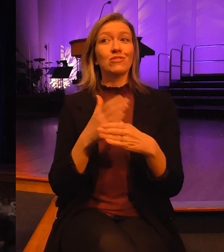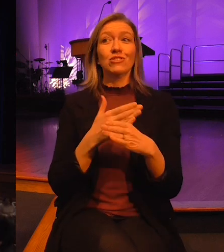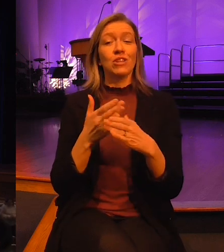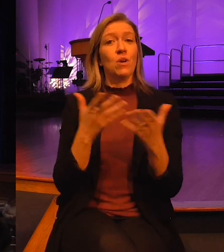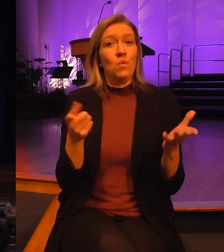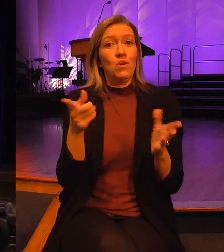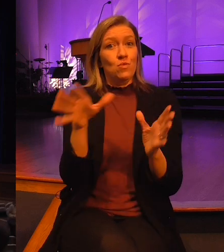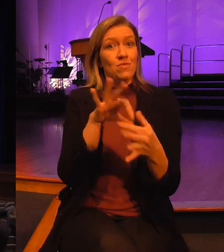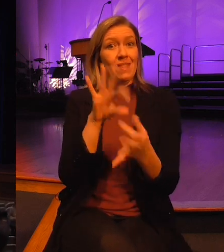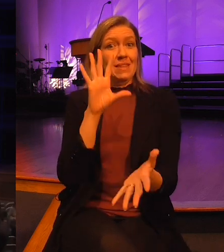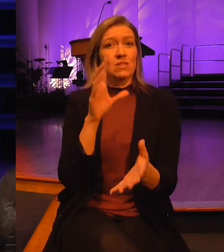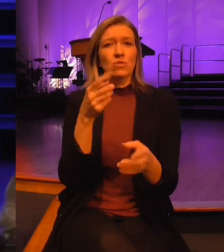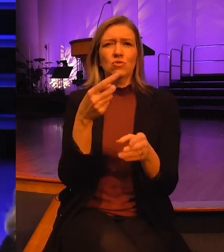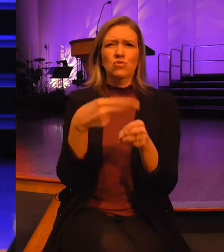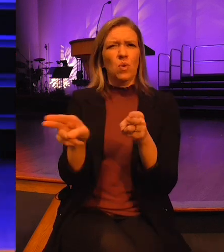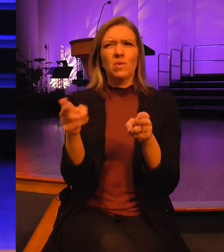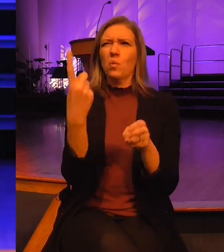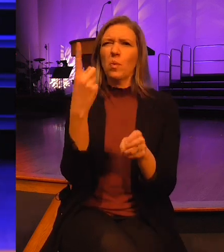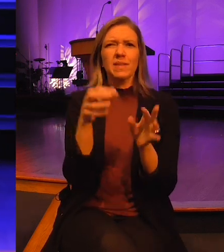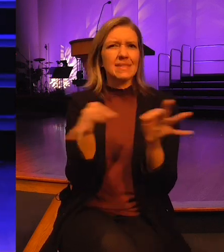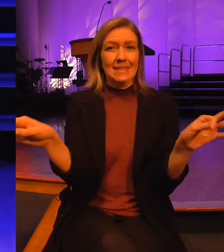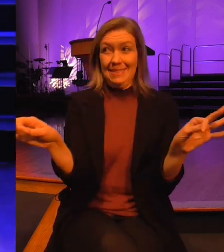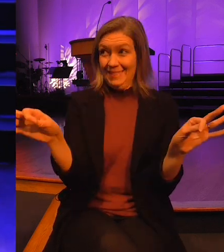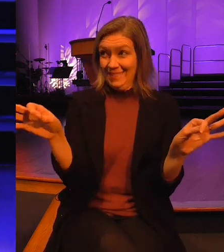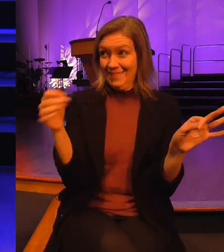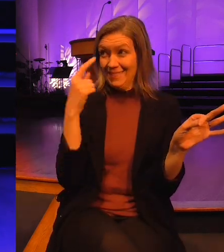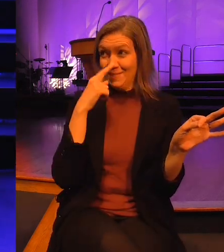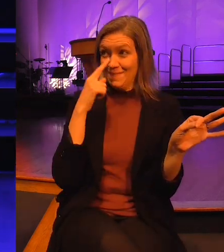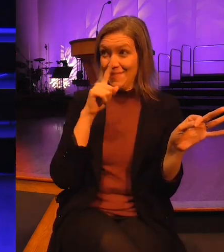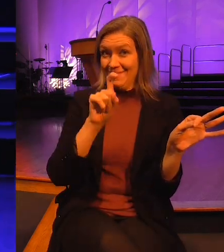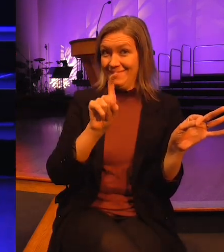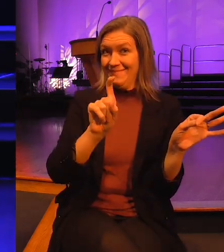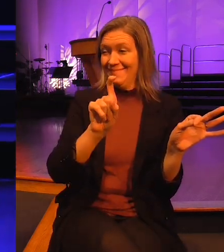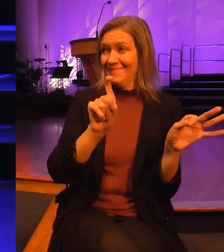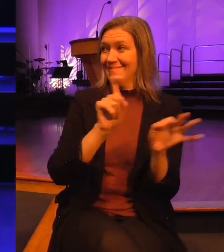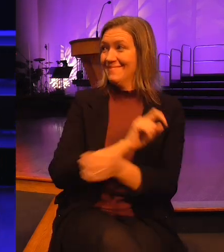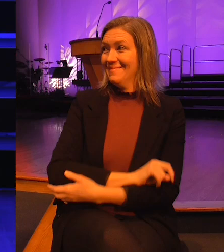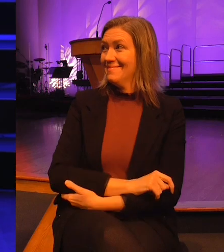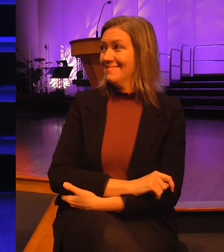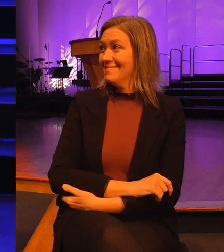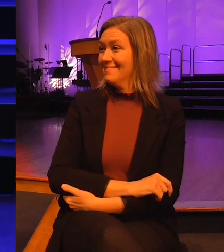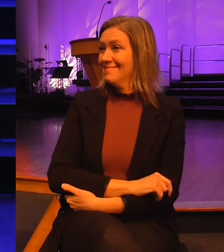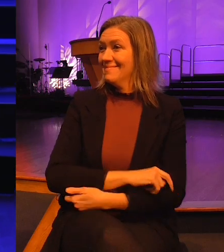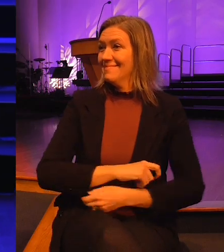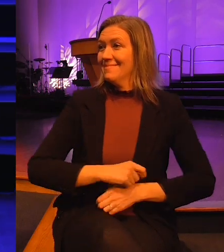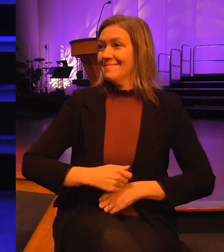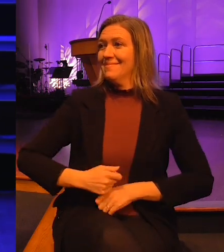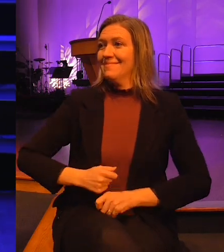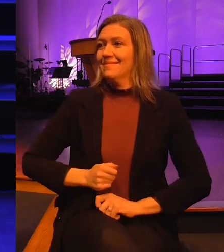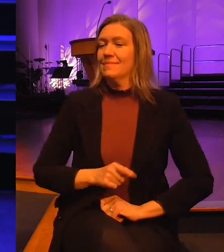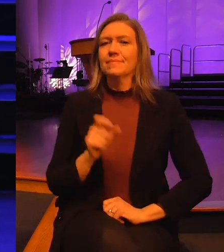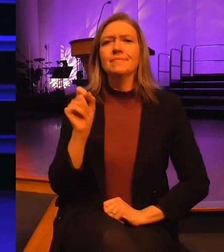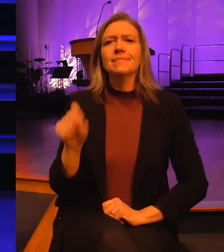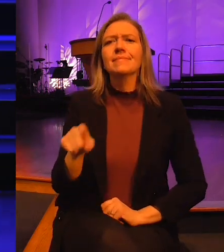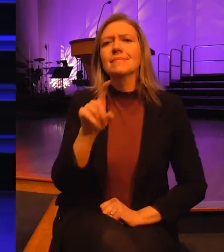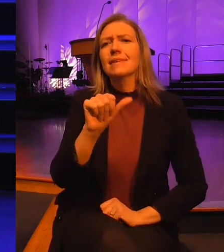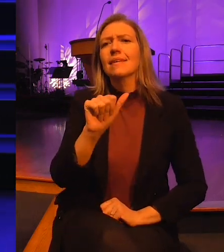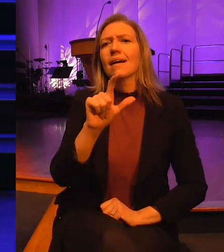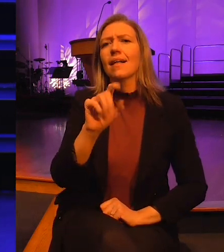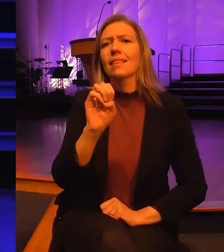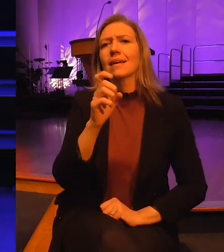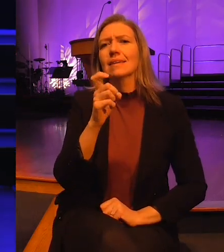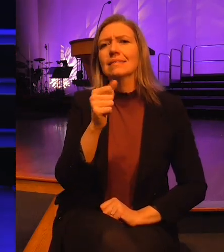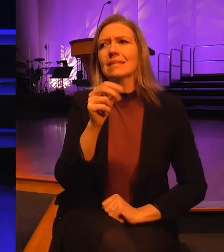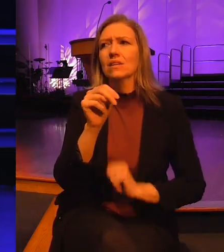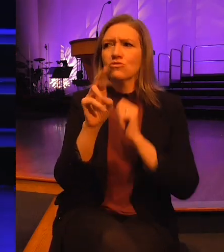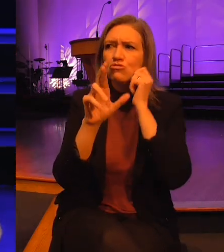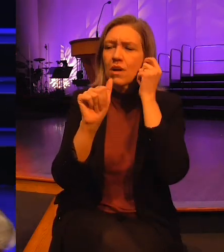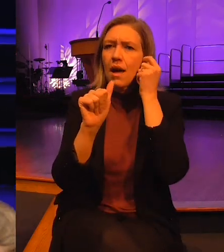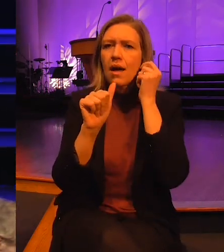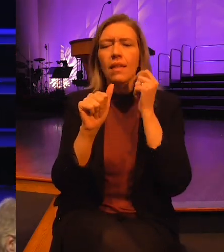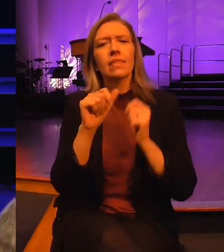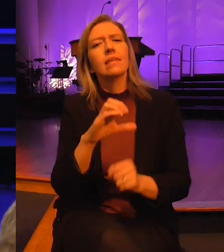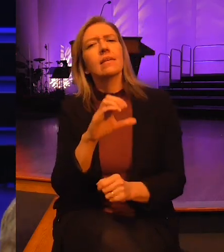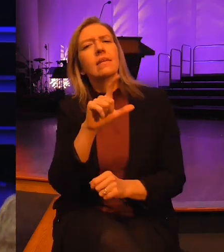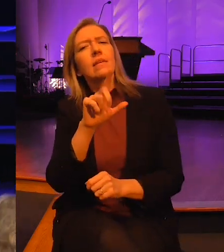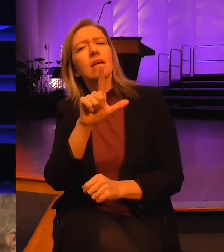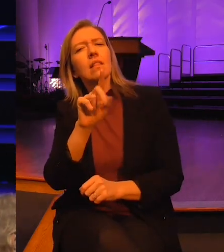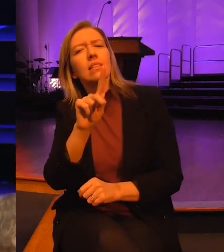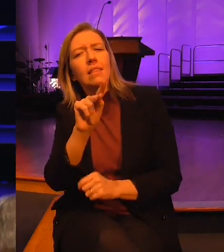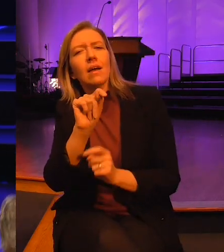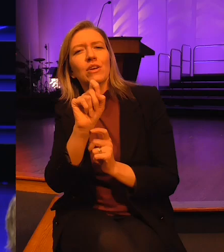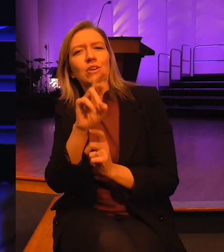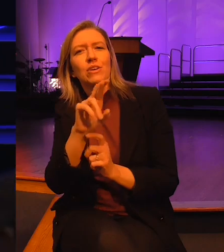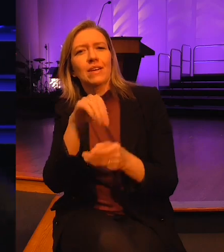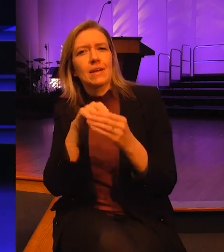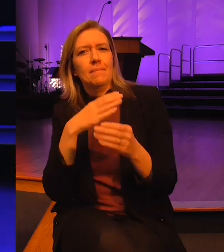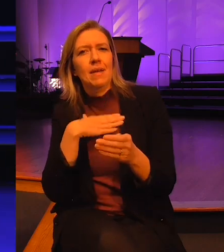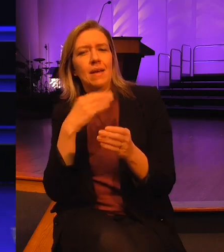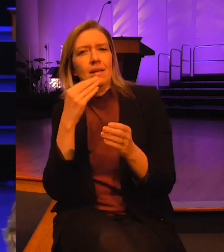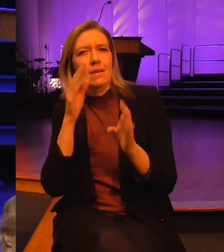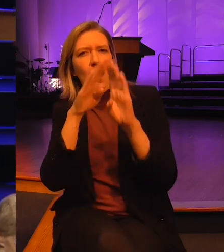frase? Alexandra, el desorden en mi casa, está